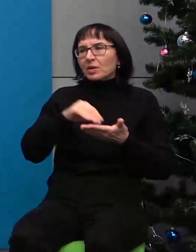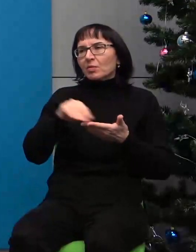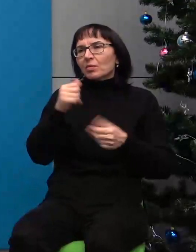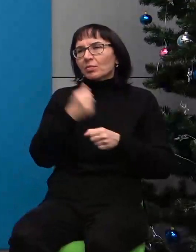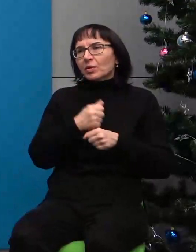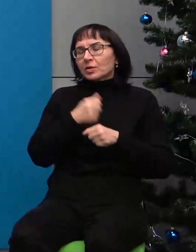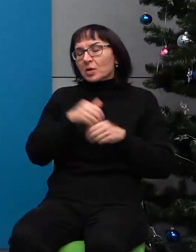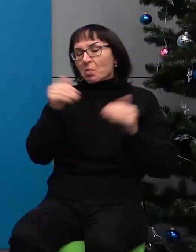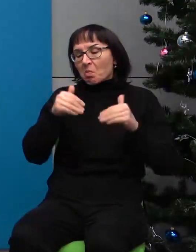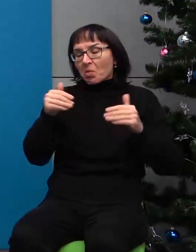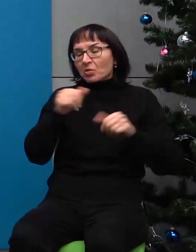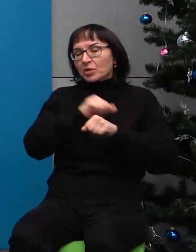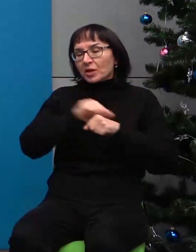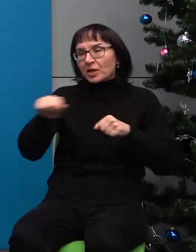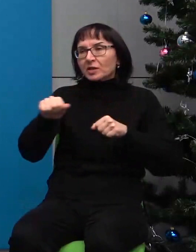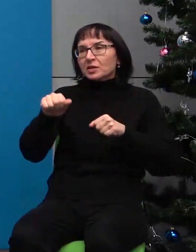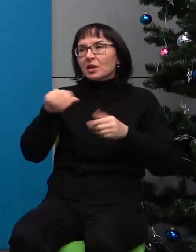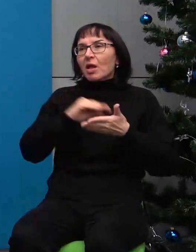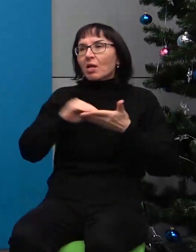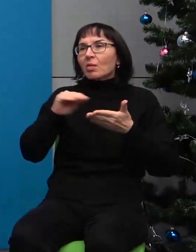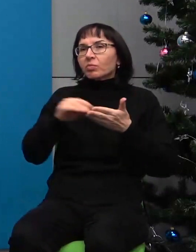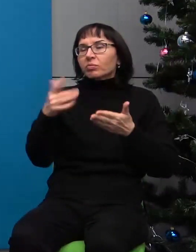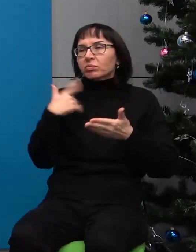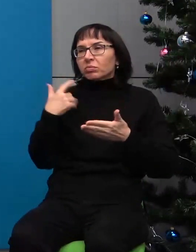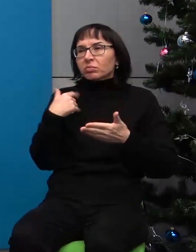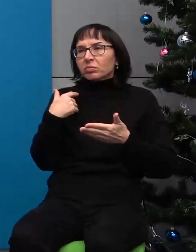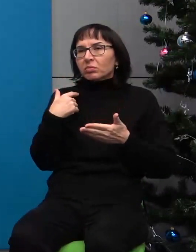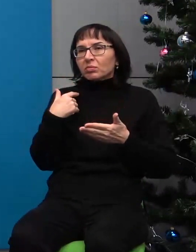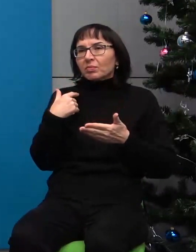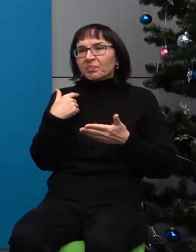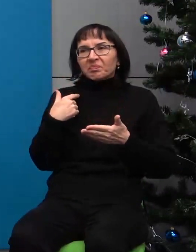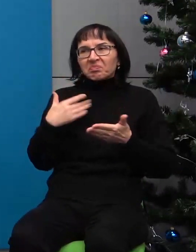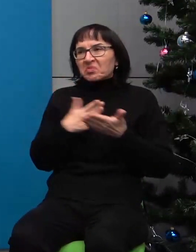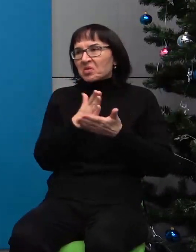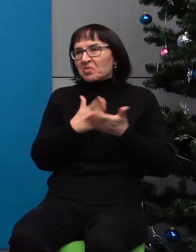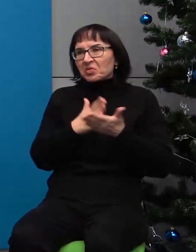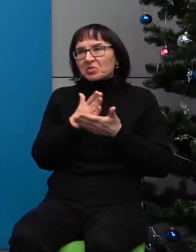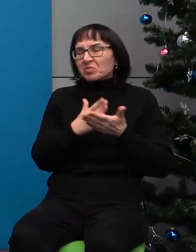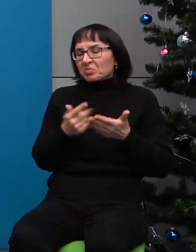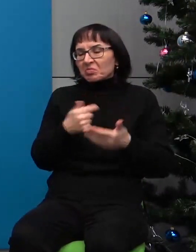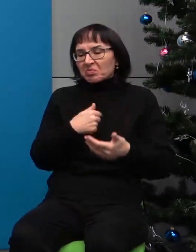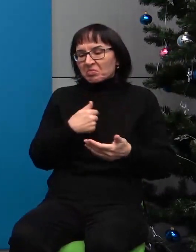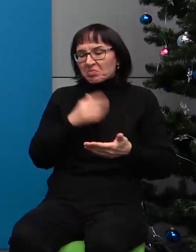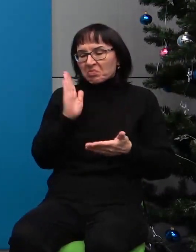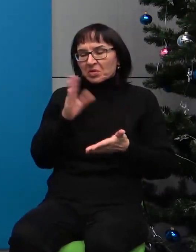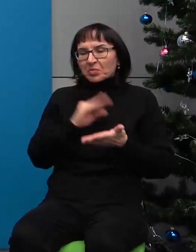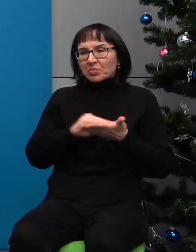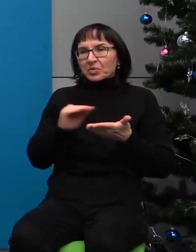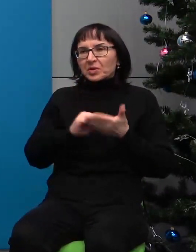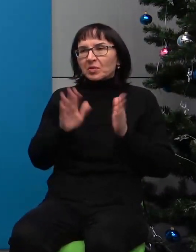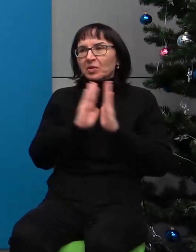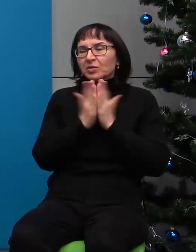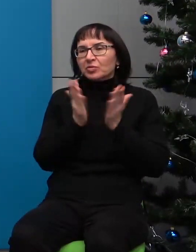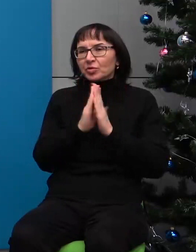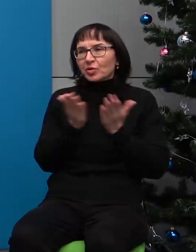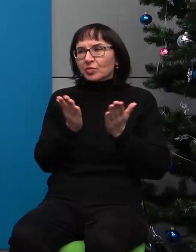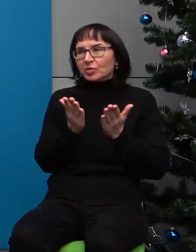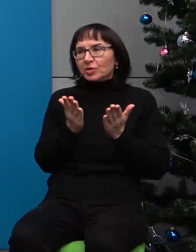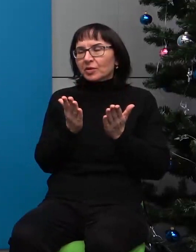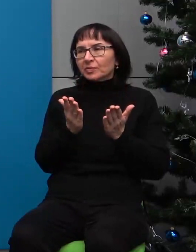Proszę mi wierzyć, naprawdę w życiu by mi nie przyszło do głowy, że ja będę pisał książki. Tak jak bym pani powiedział, że pani jutro książkę wyda. Może pani nie pisze książki, nie wiem,